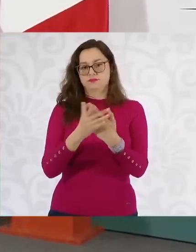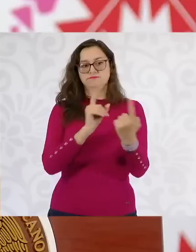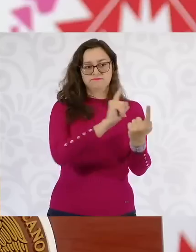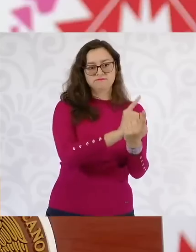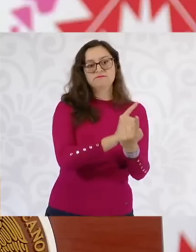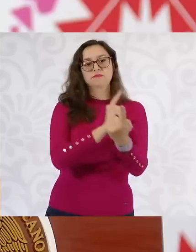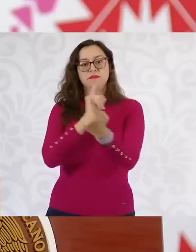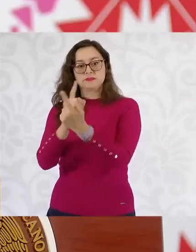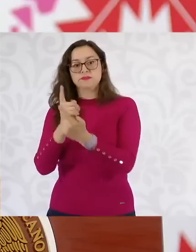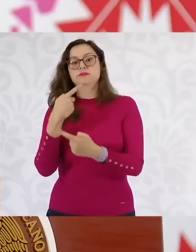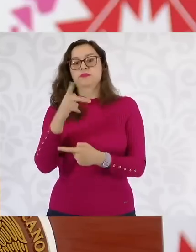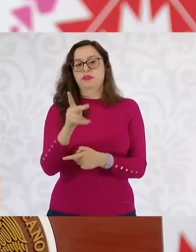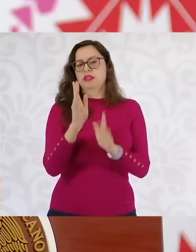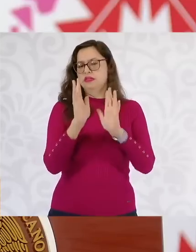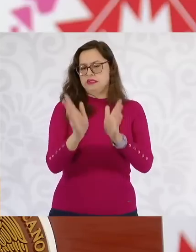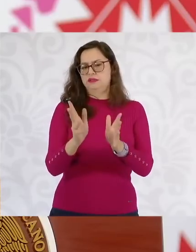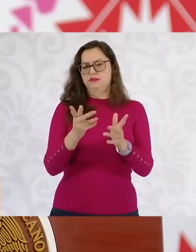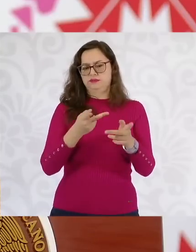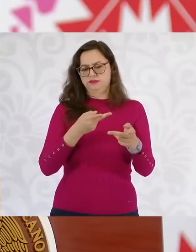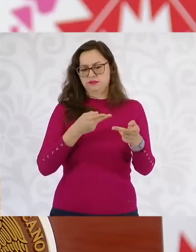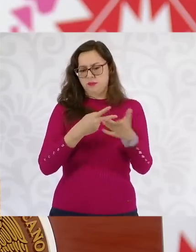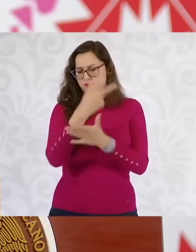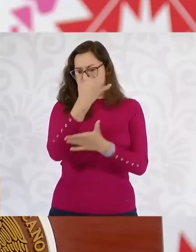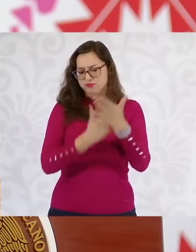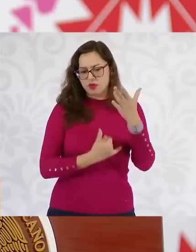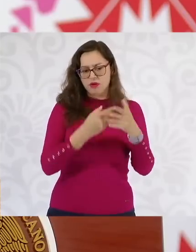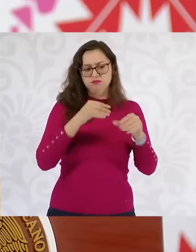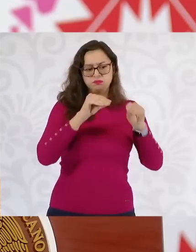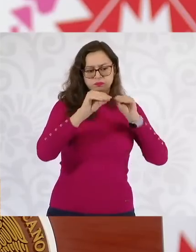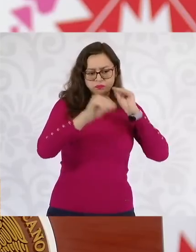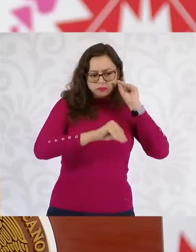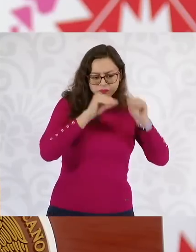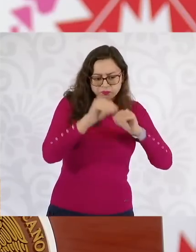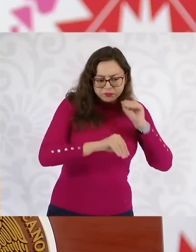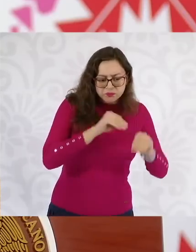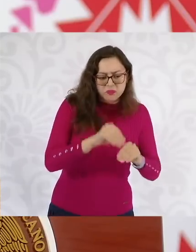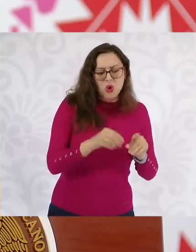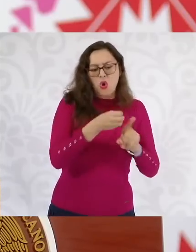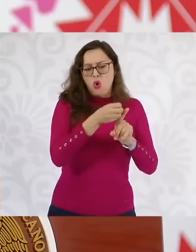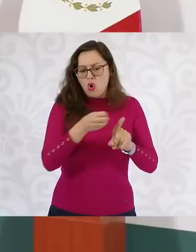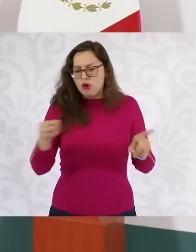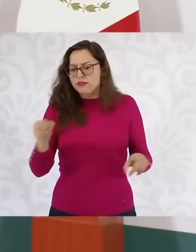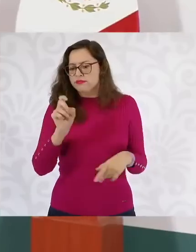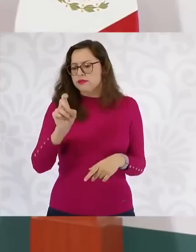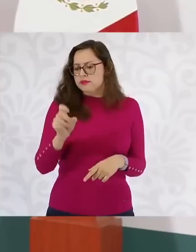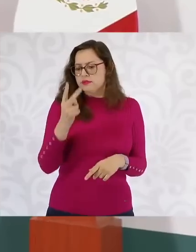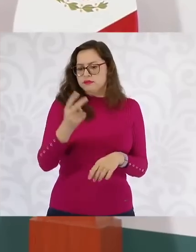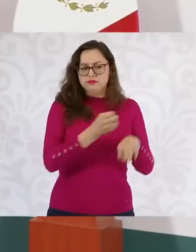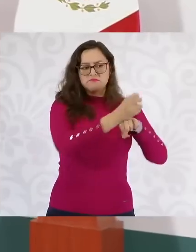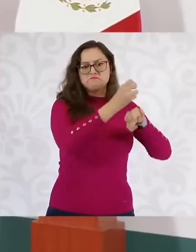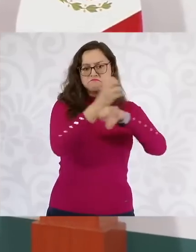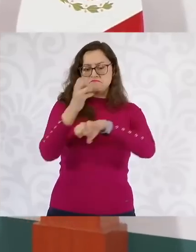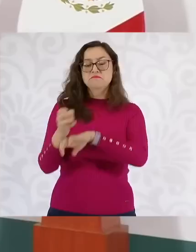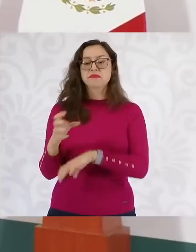estratégicos para las 32 entidades este fin de semana que viene vamos de nuevo al sureste